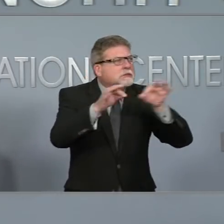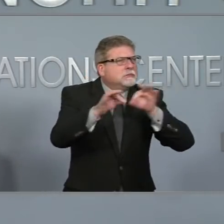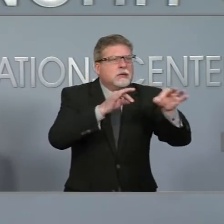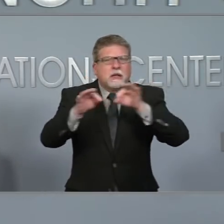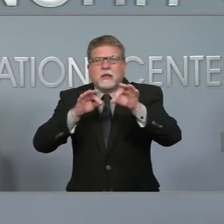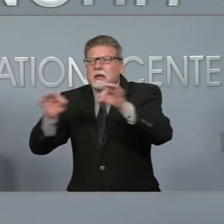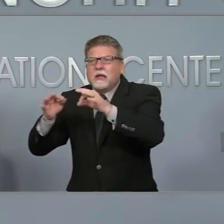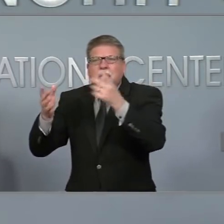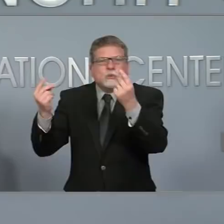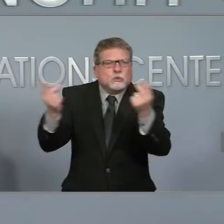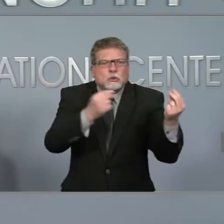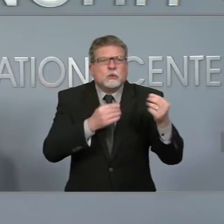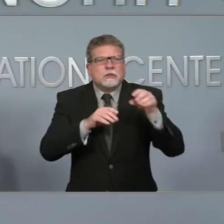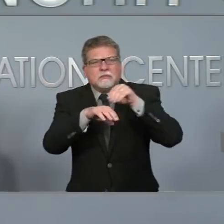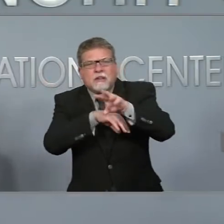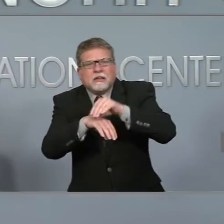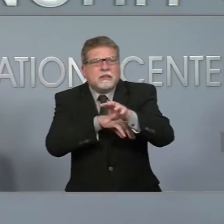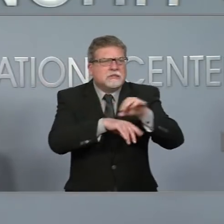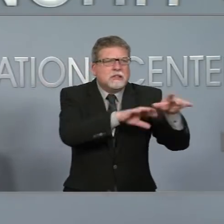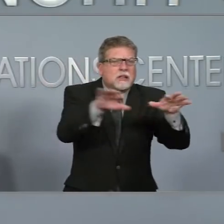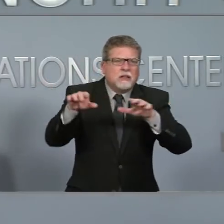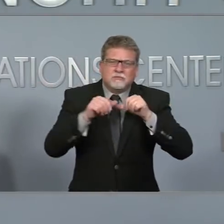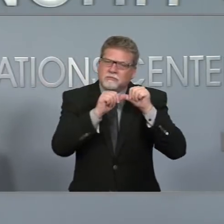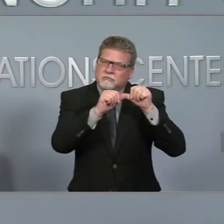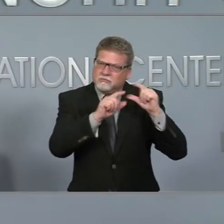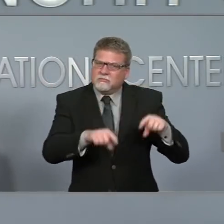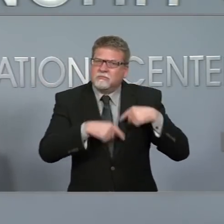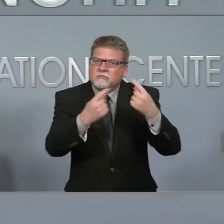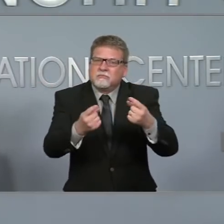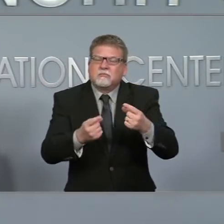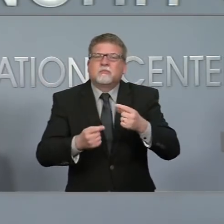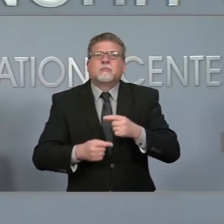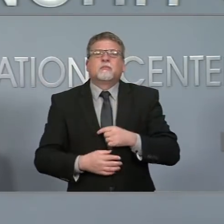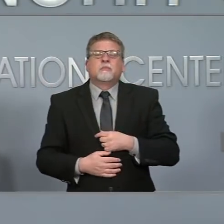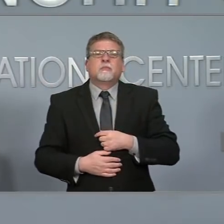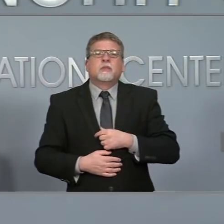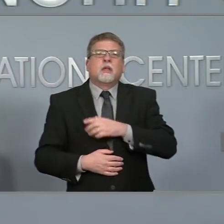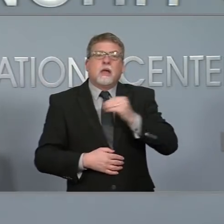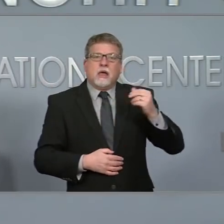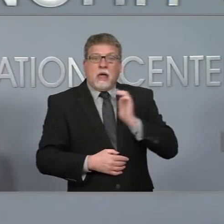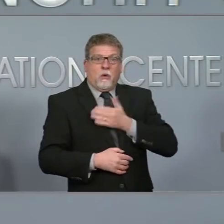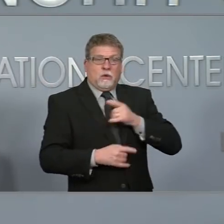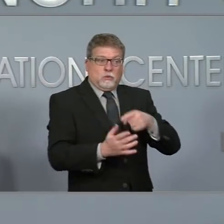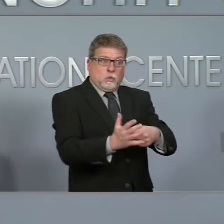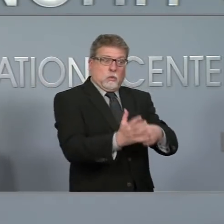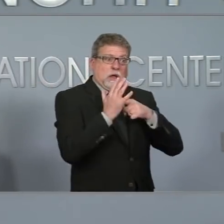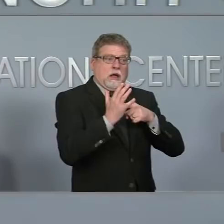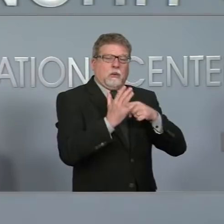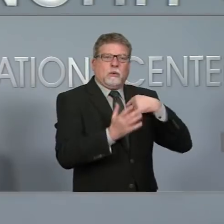ofrecimos en todo el Estado, y todo este tiempo informamos al público sobre